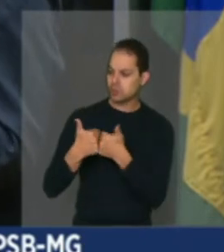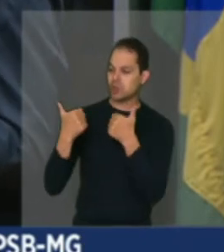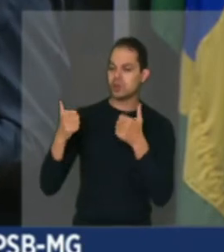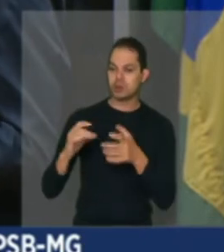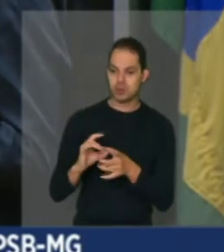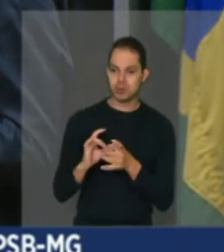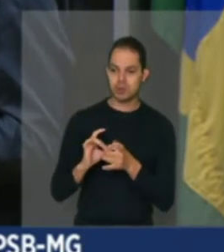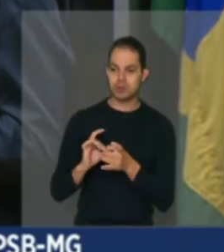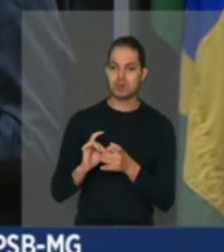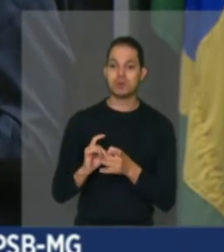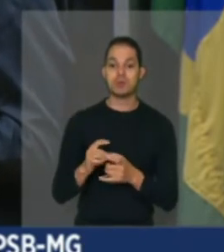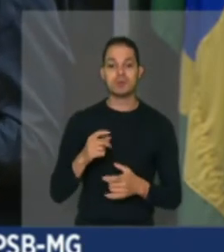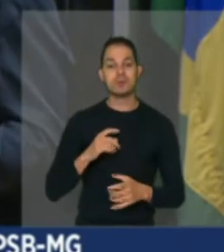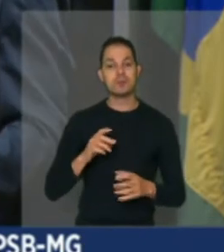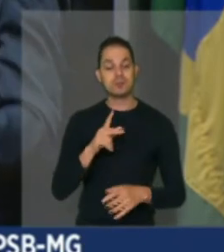PARLAMENTAR DAS CIRURGIAS ELETIVAS, NÓS PODIA LANÇAR O